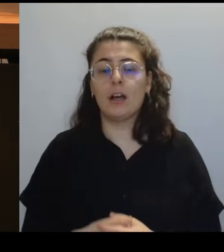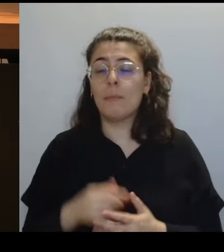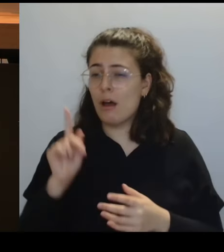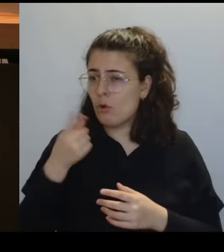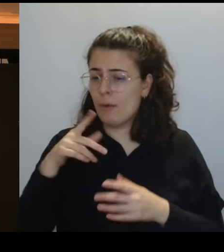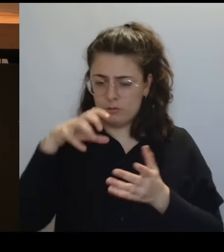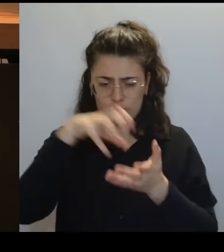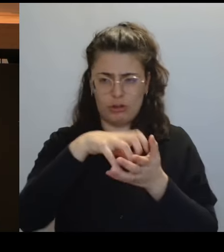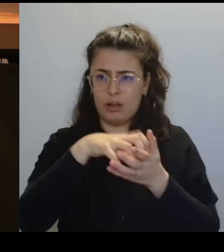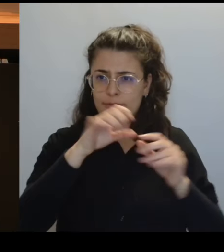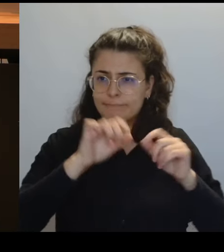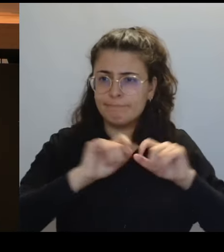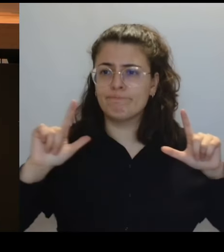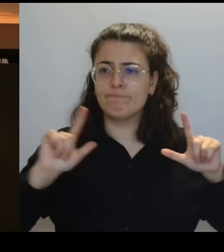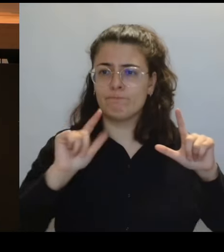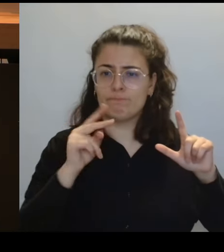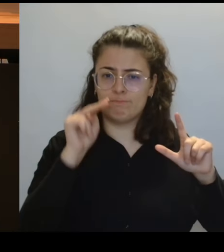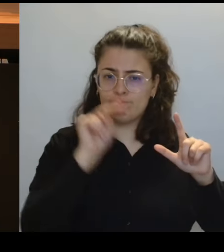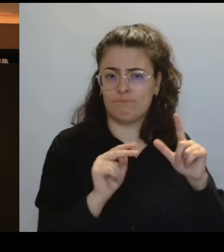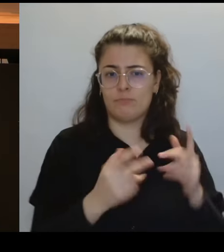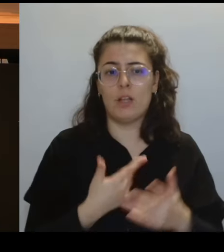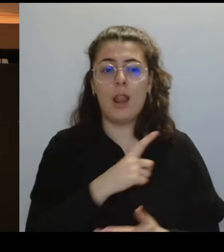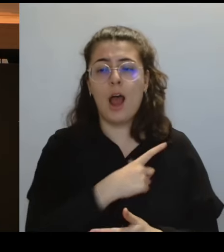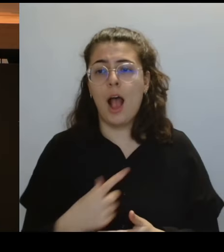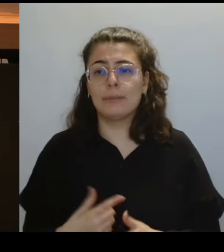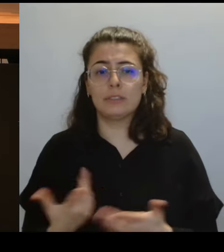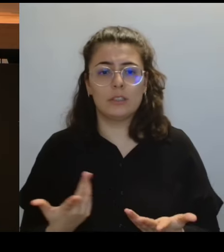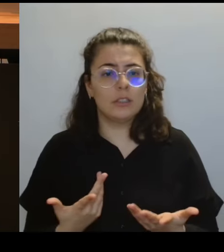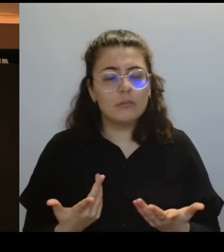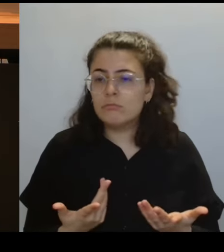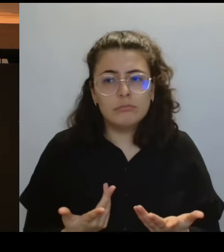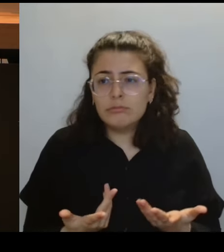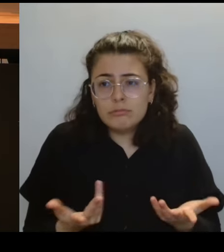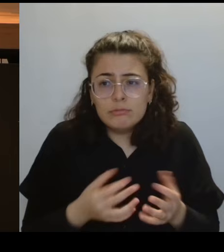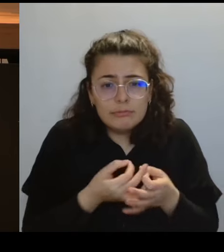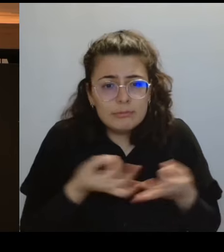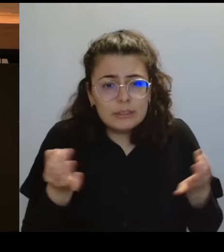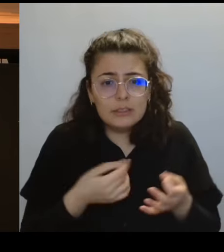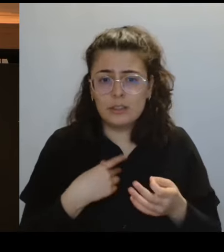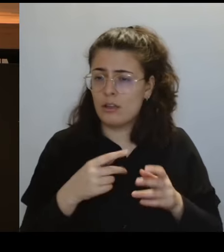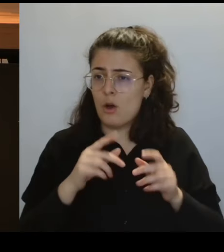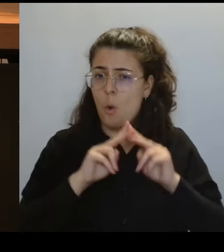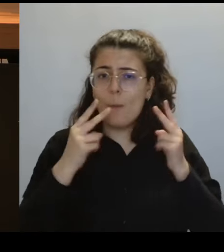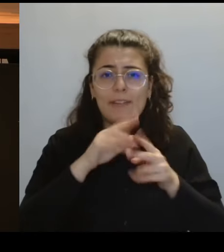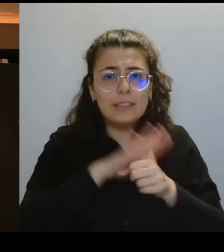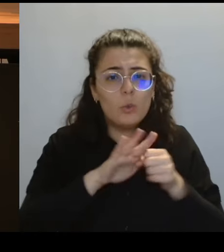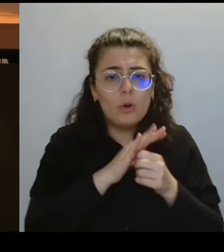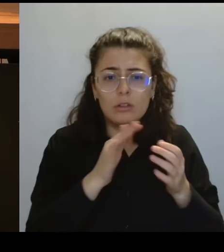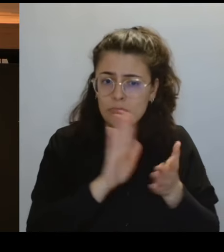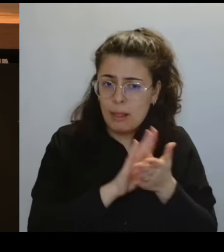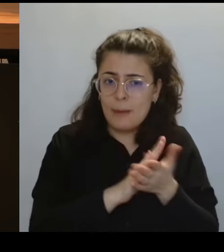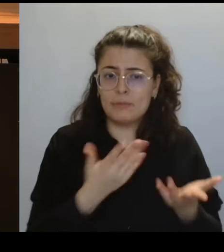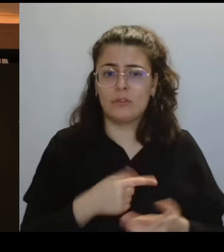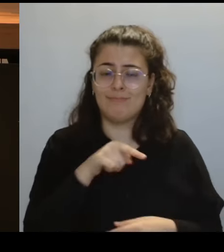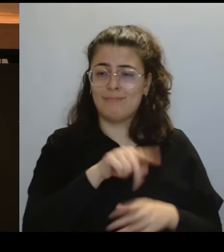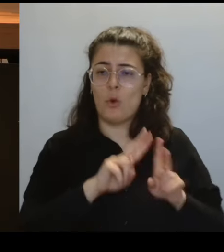Leipzig? Fehlanzeige. Keine Abschaffung der Umweltzone. Das dortige Umweltamt prüft nämlich noch. Hannover?